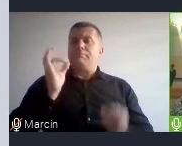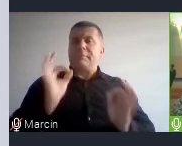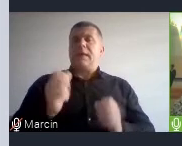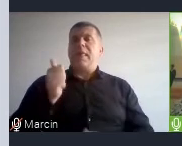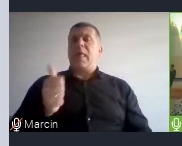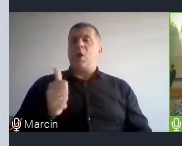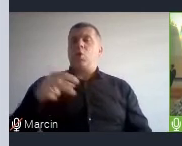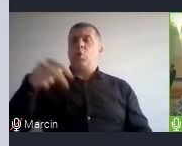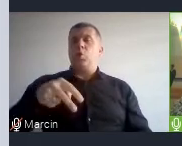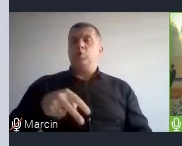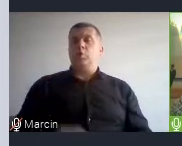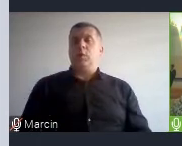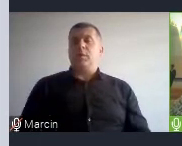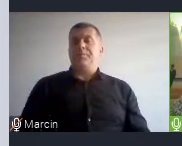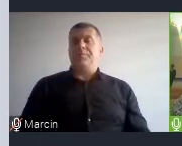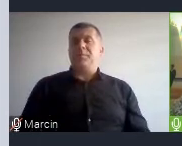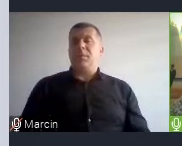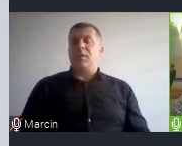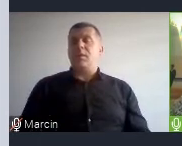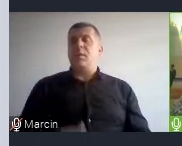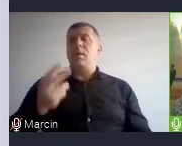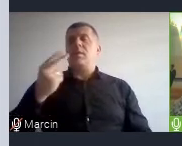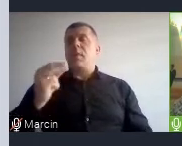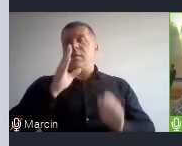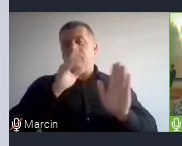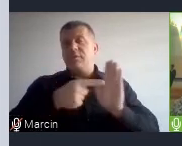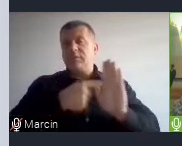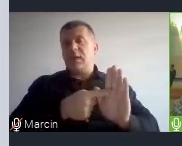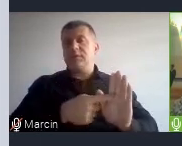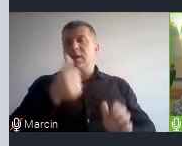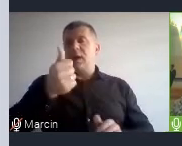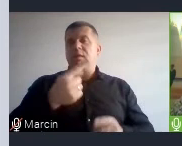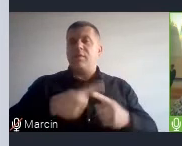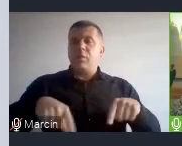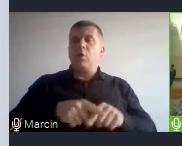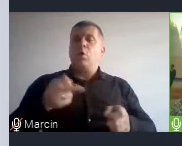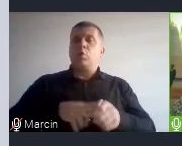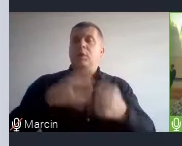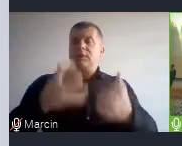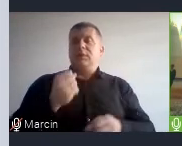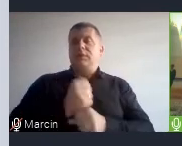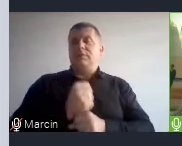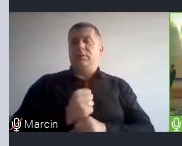ale nie do wskazania jednego wykonawcy z którym chcemy pracować.